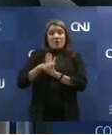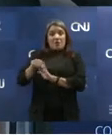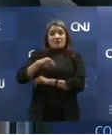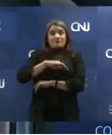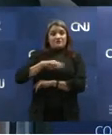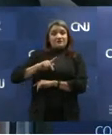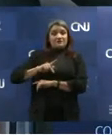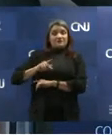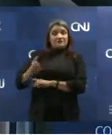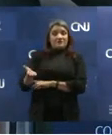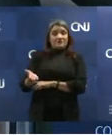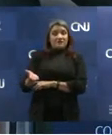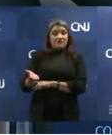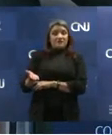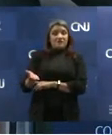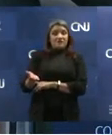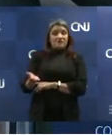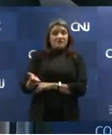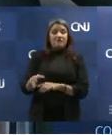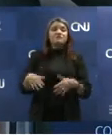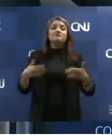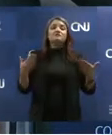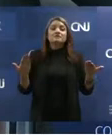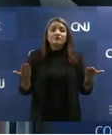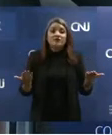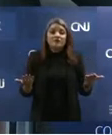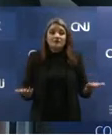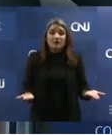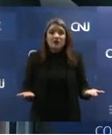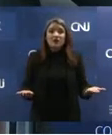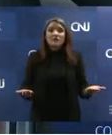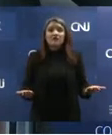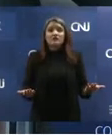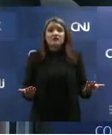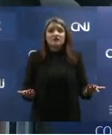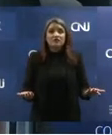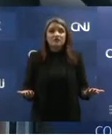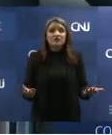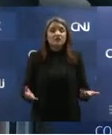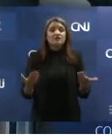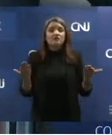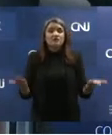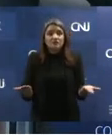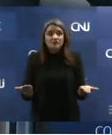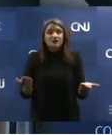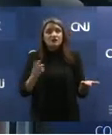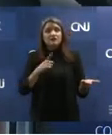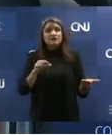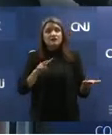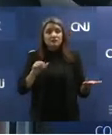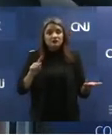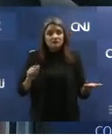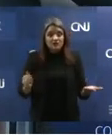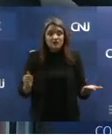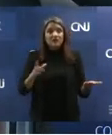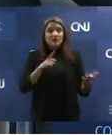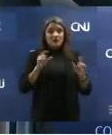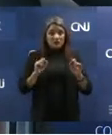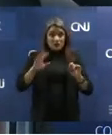Então, houve a disputa se aquela vaga da vacância seria do Ministério Público ou não. E o que foi decidido na oportunidade?